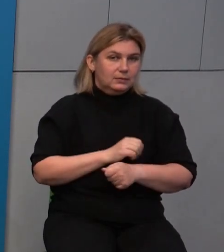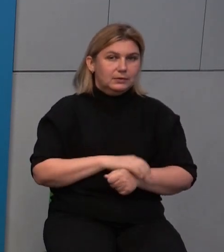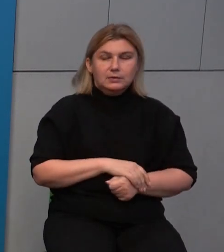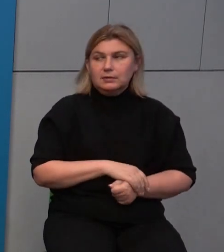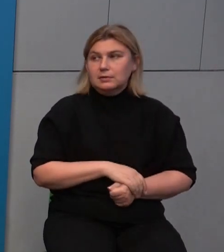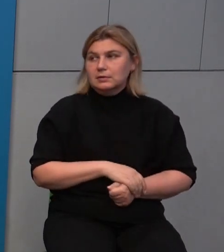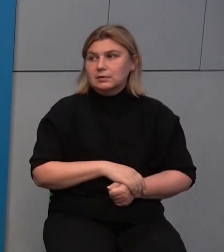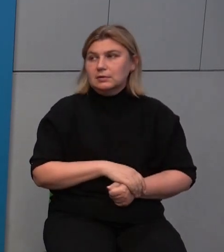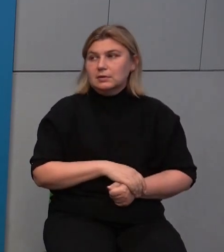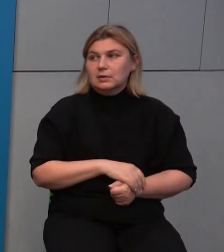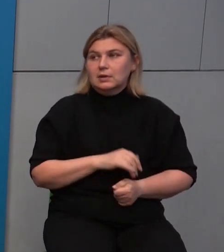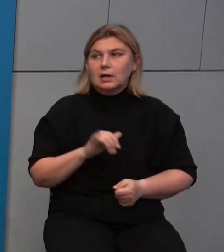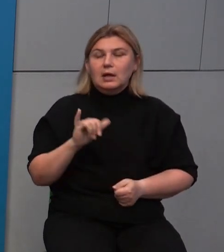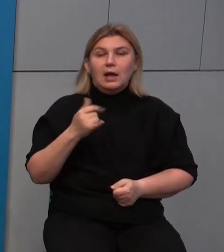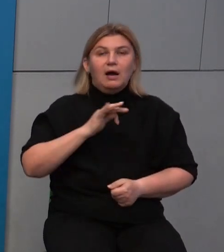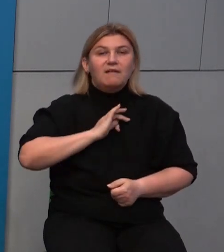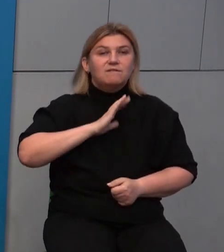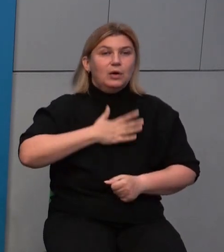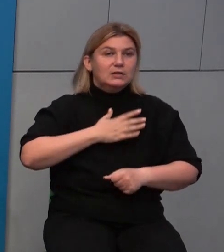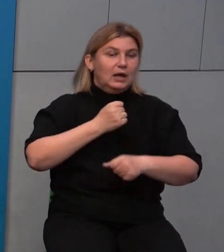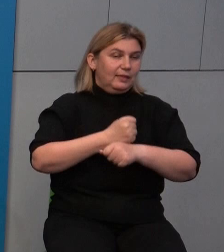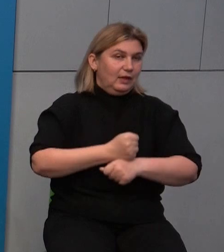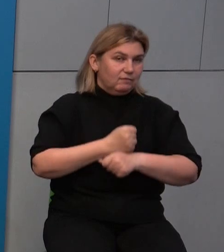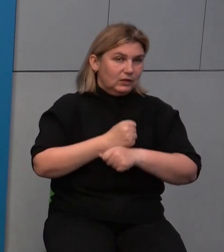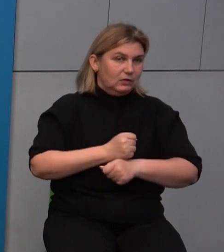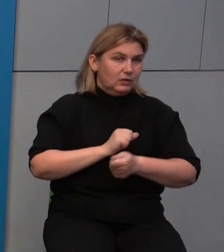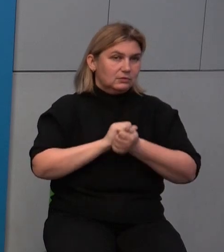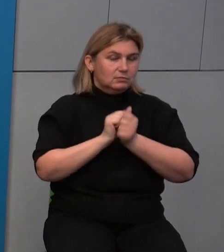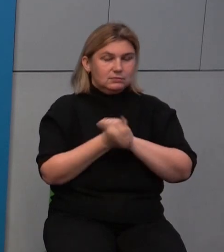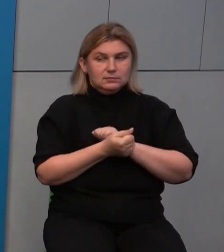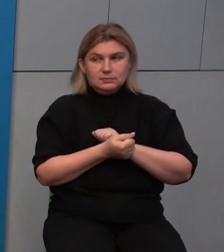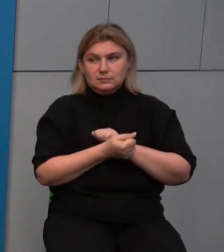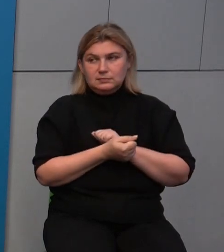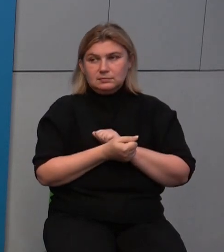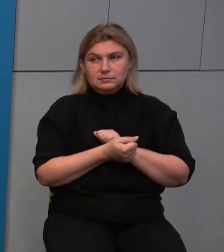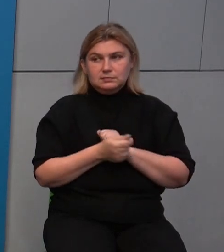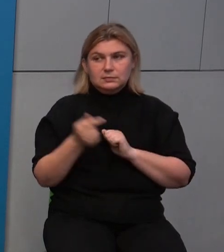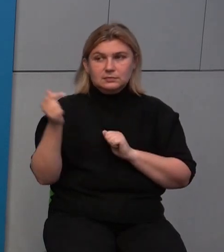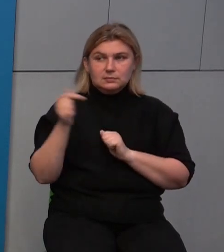Czyli jak właściciele niewolników zmienią, musimy się przygotować na to